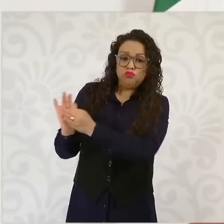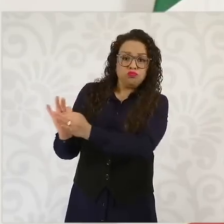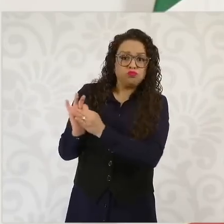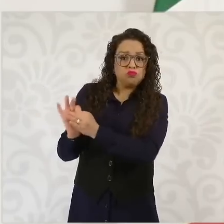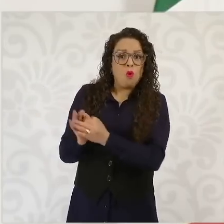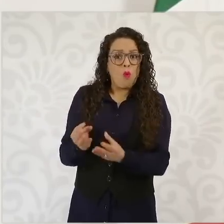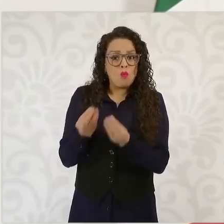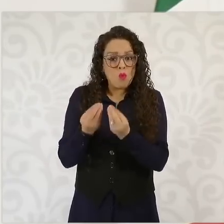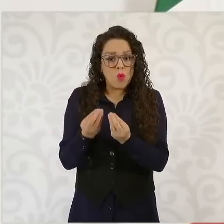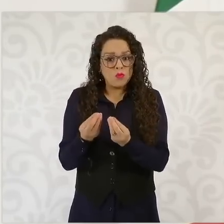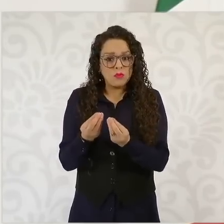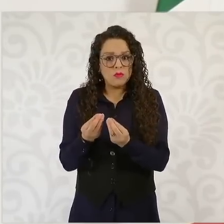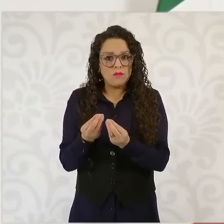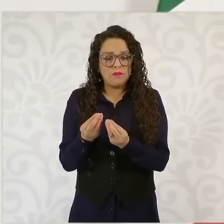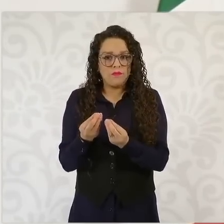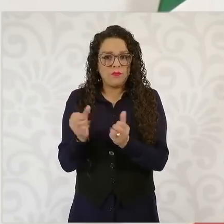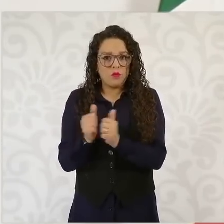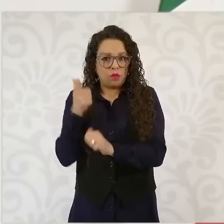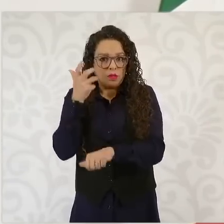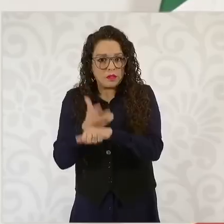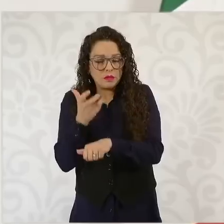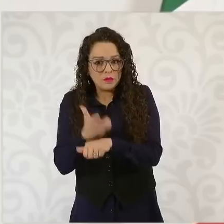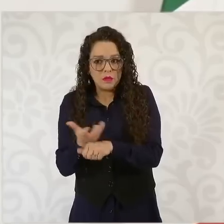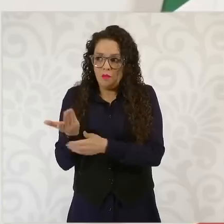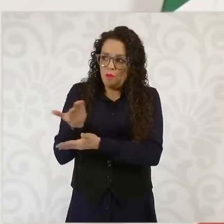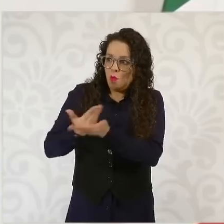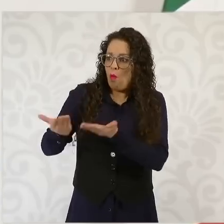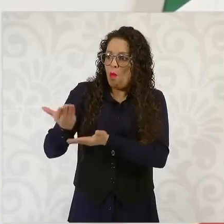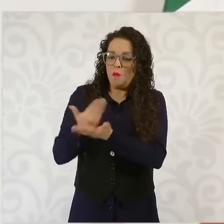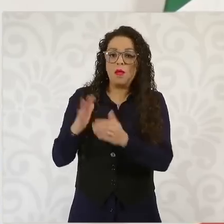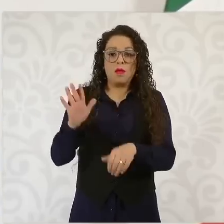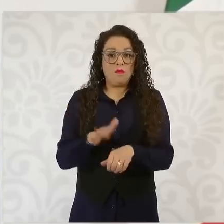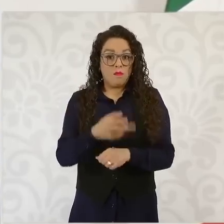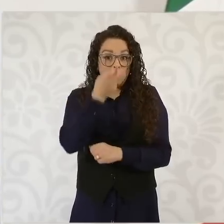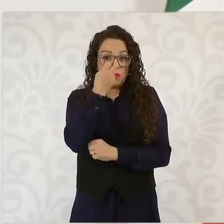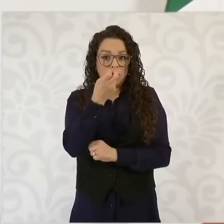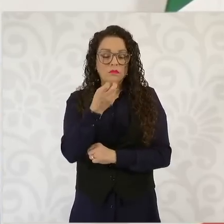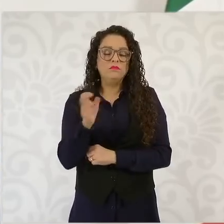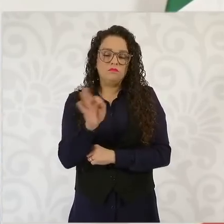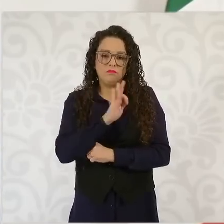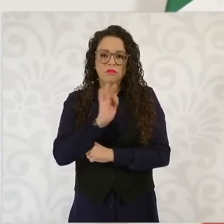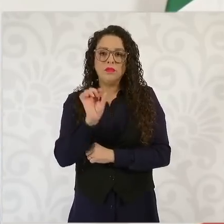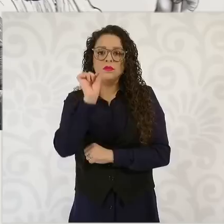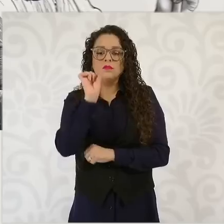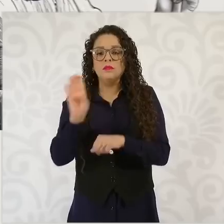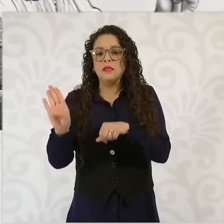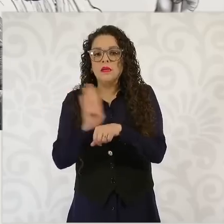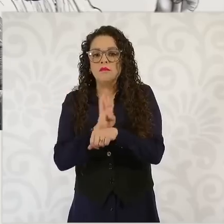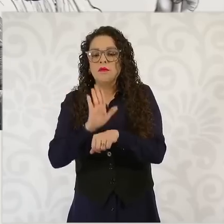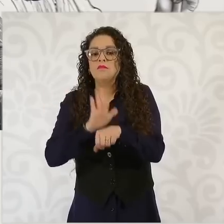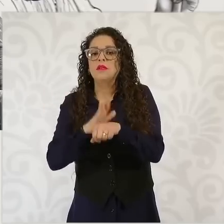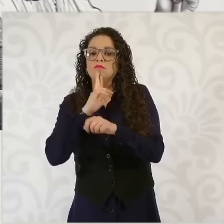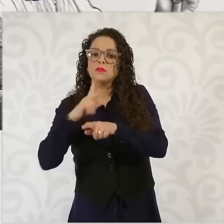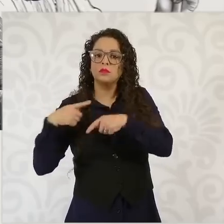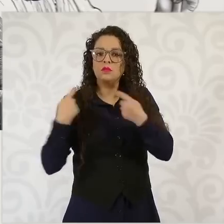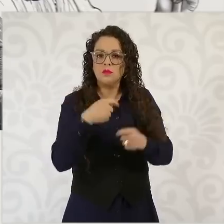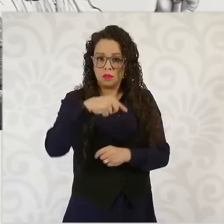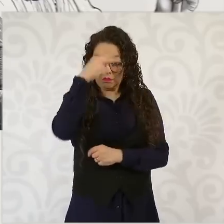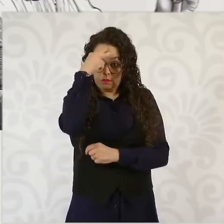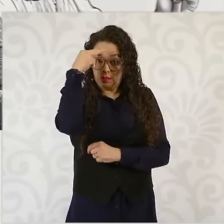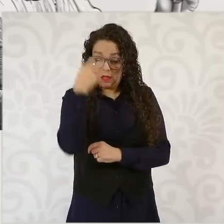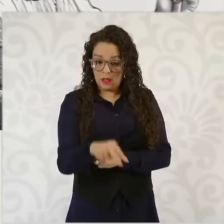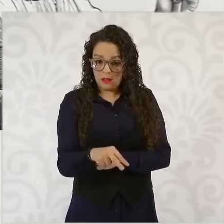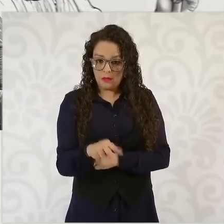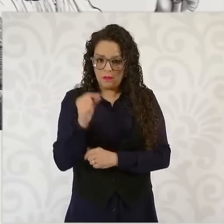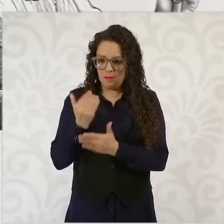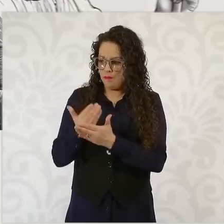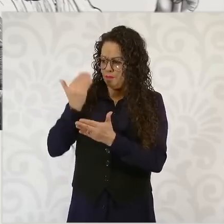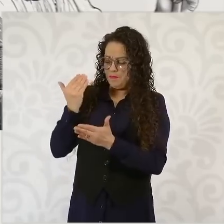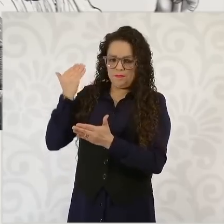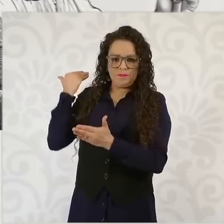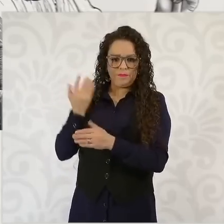excepcionalidad les ponía yo un video Hace unos días de que un pistón cruzaba siete veces no la